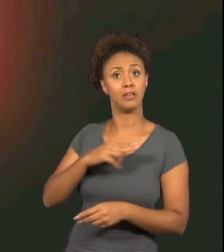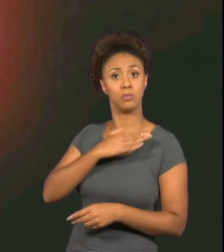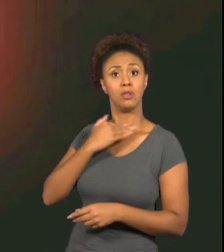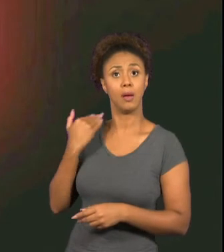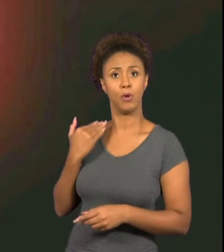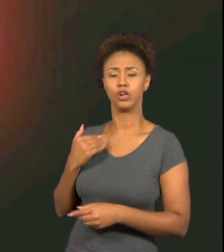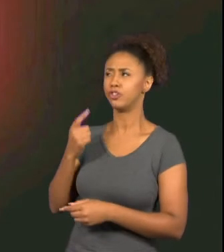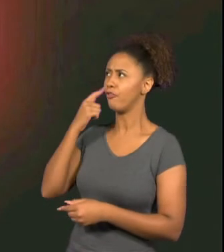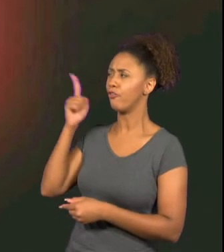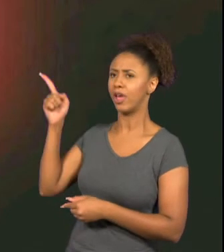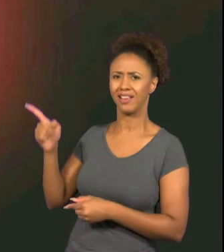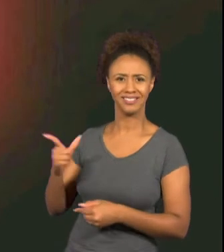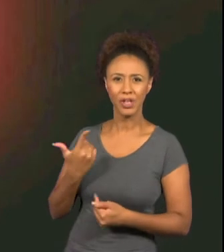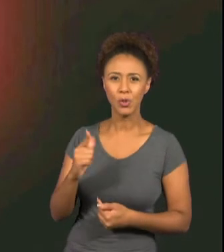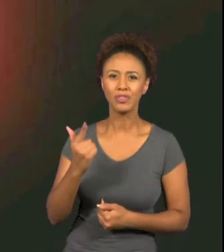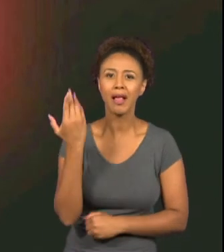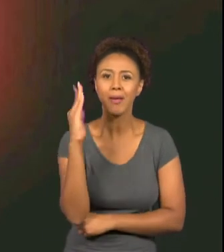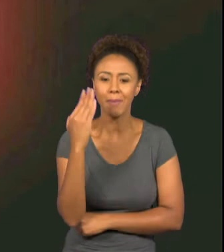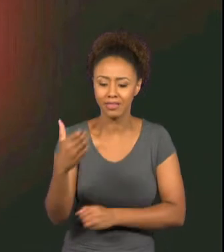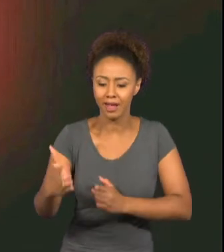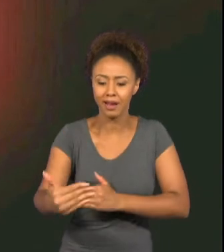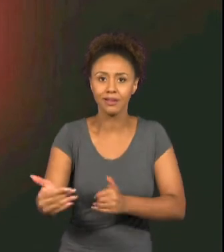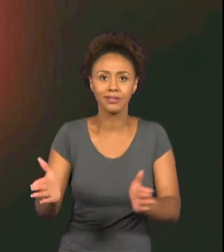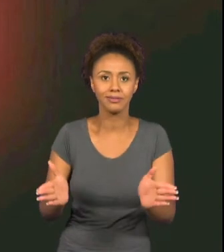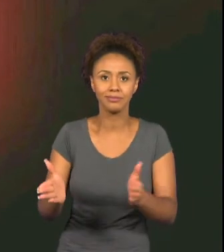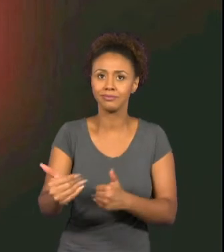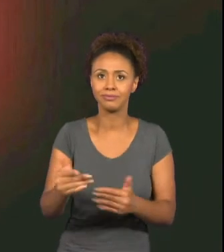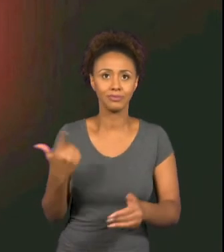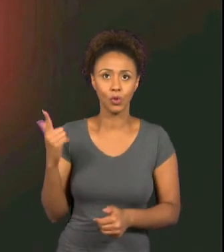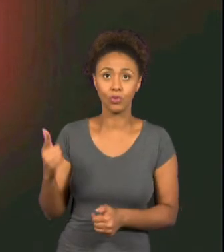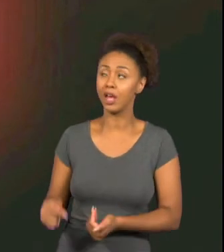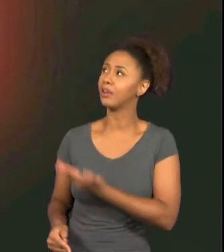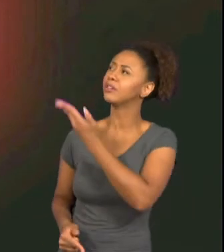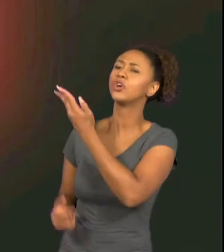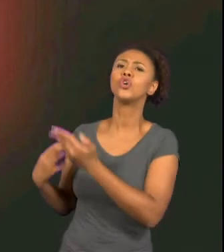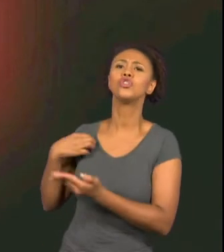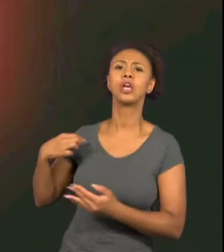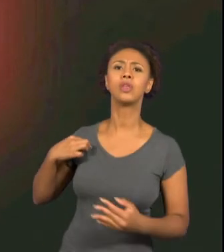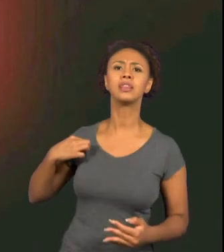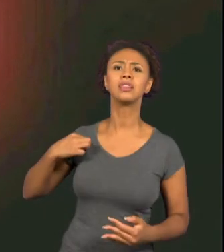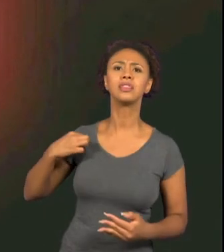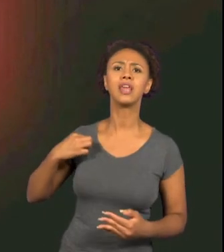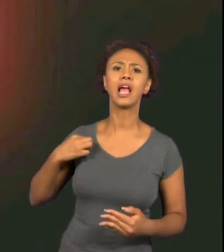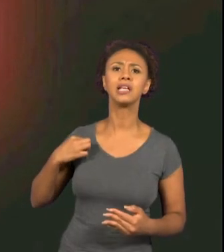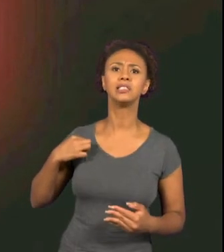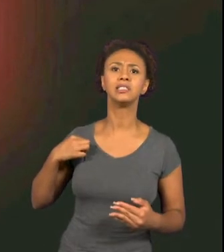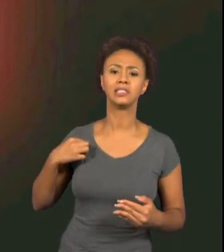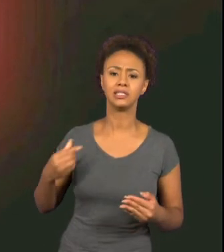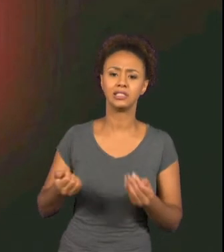CAIXÃO, É O ENTERRO NA REDE, É UM ENTERRO POBRE,